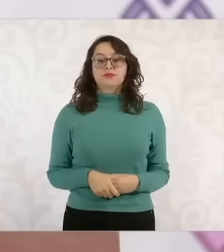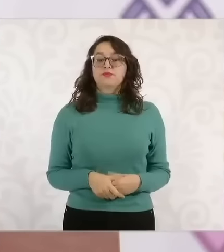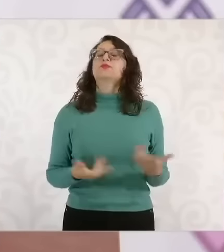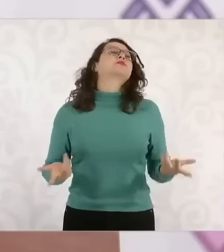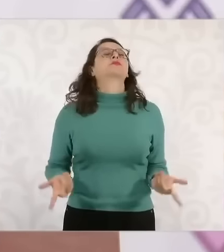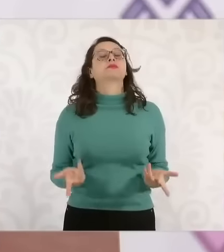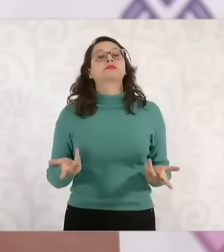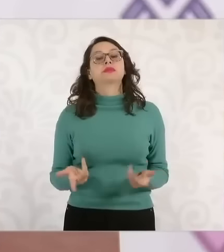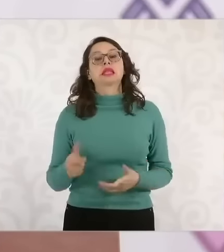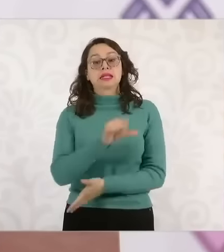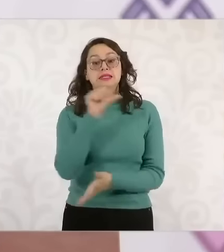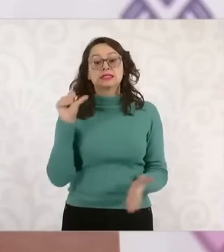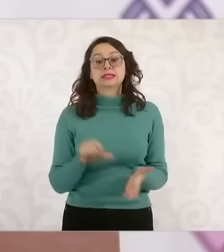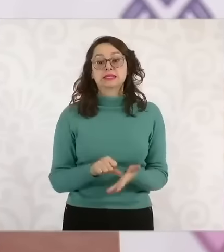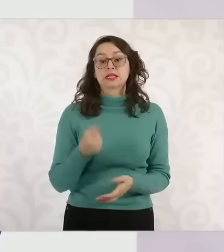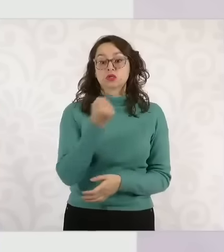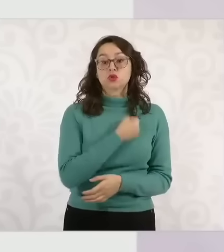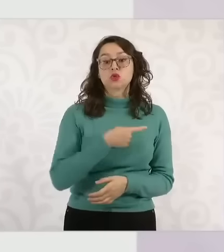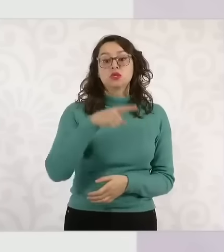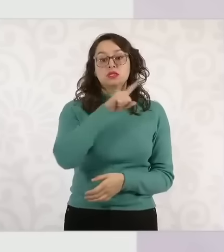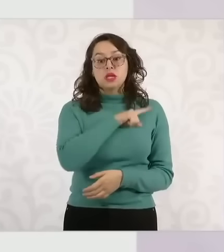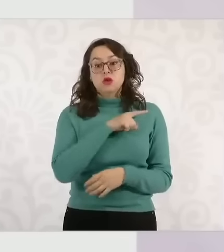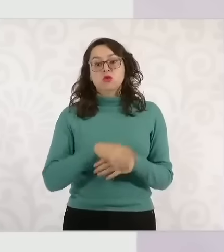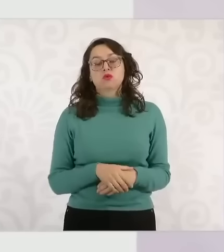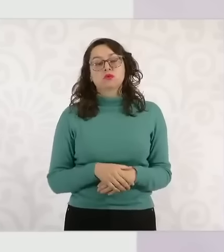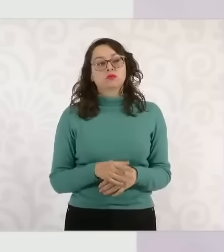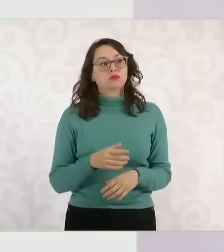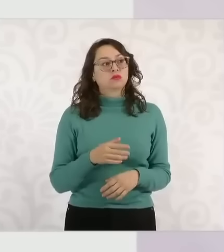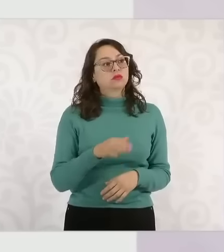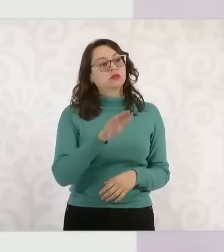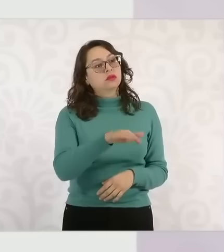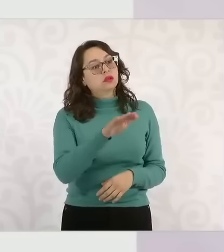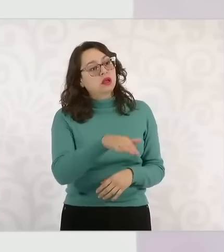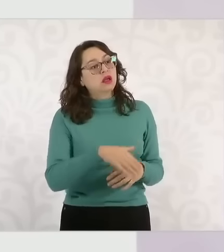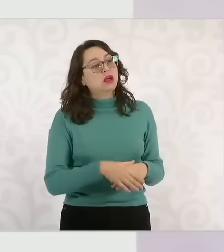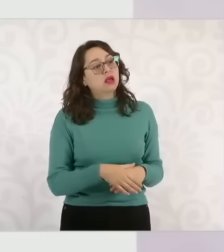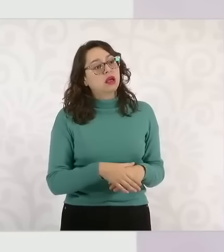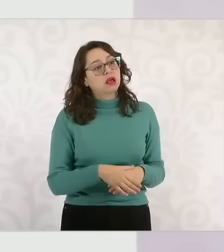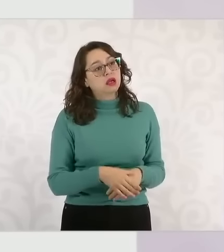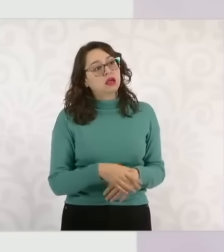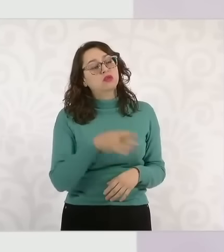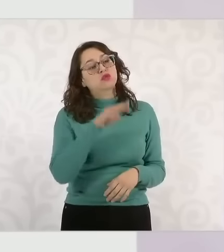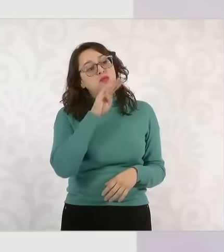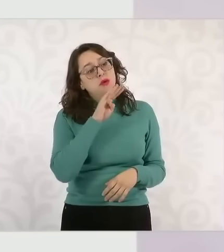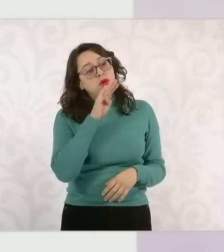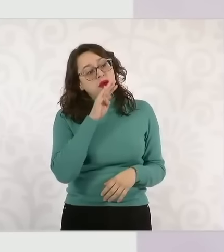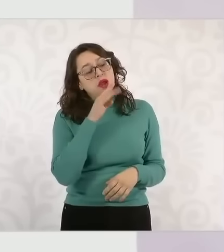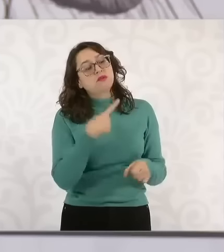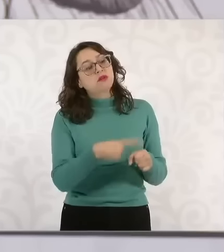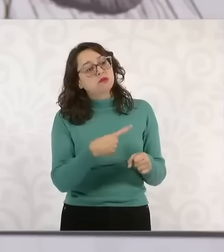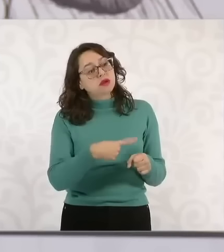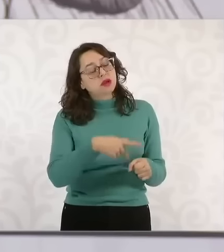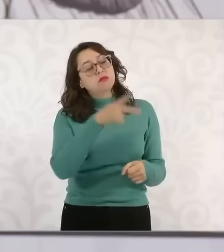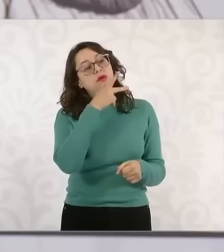normalmente le vuelven a preguntar, "¿Y tu mamá tuvo alguna enfermedad? tu papá padece